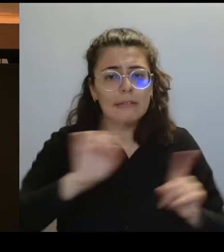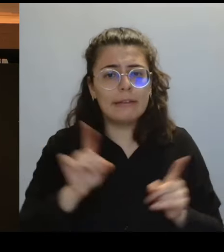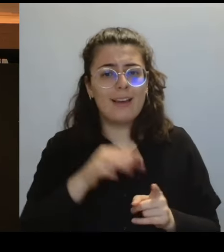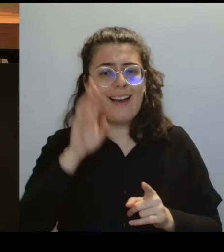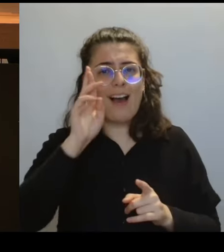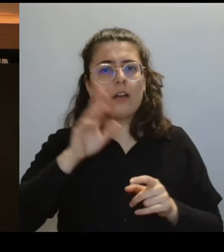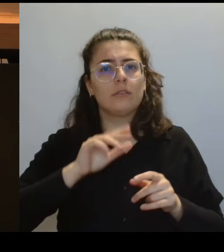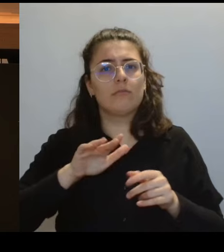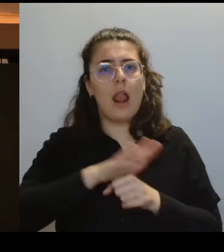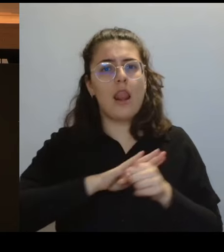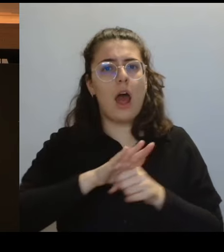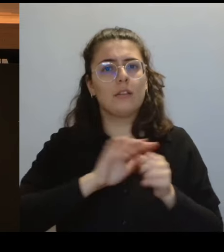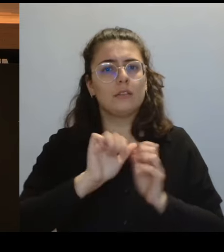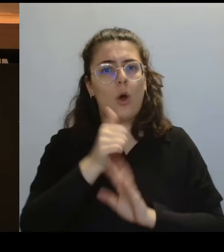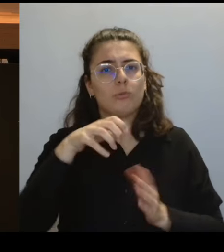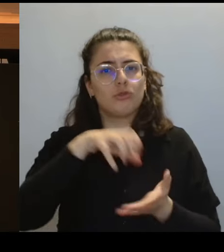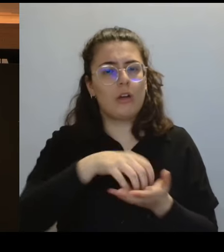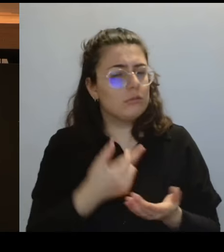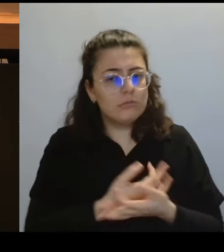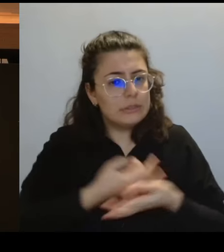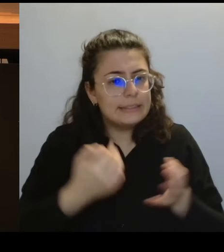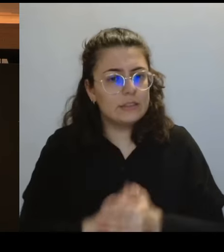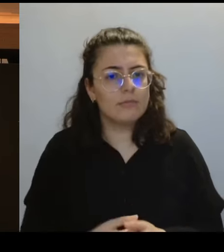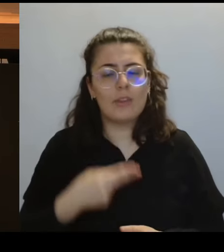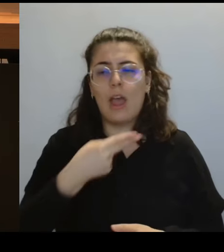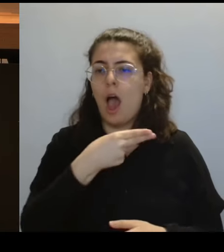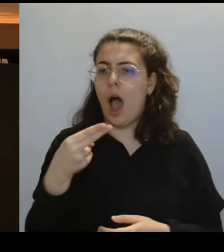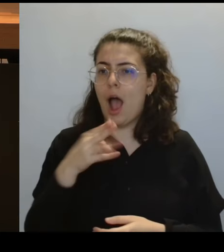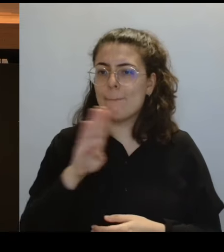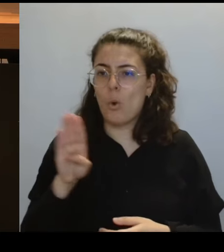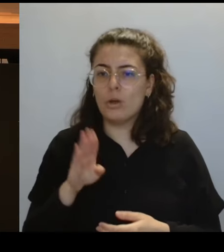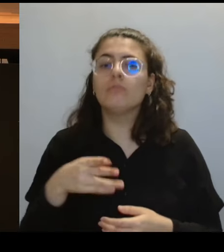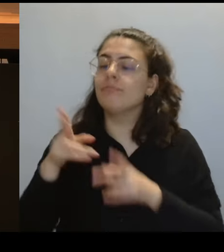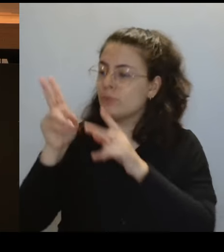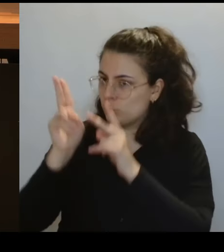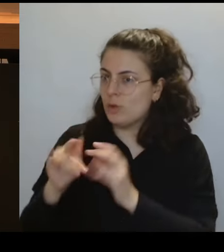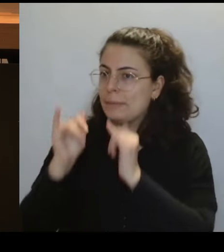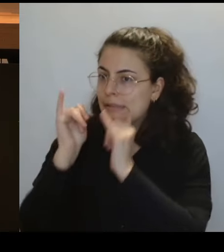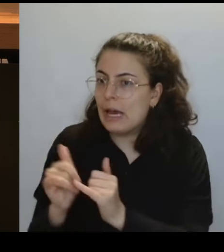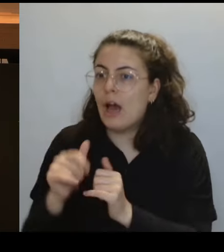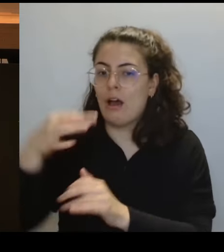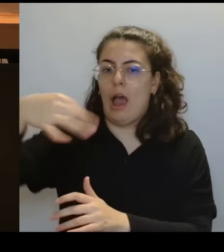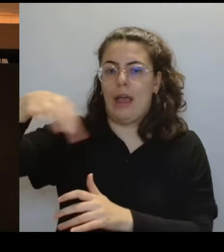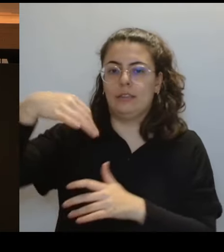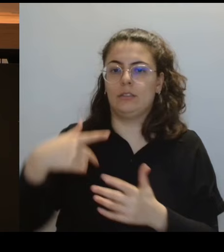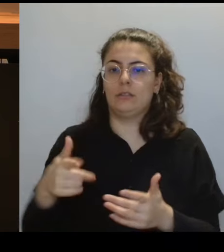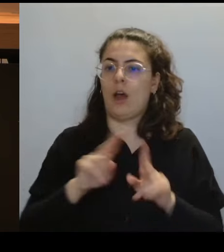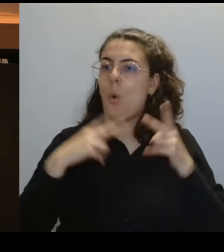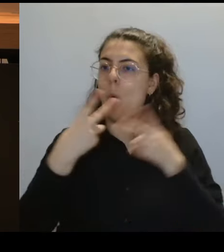Heilbronn? Stimmt, da haben Sie einen Punkt, da gibt es keine Umweltzone mehr. Dafür gibt es aber